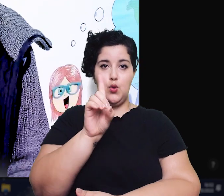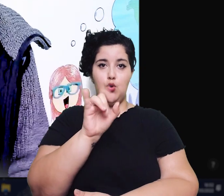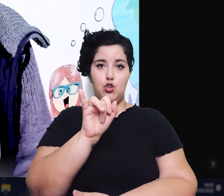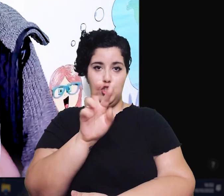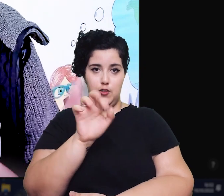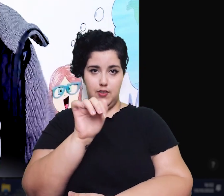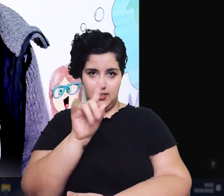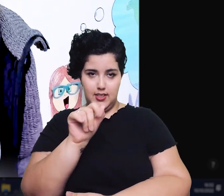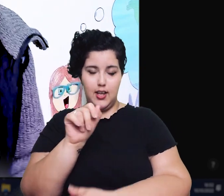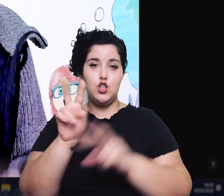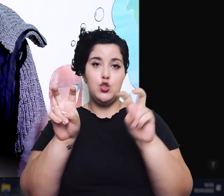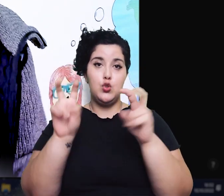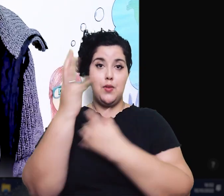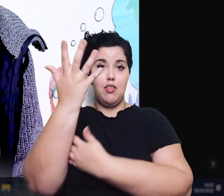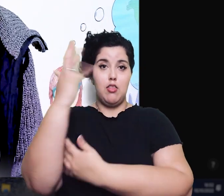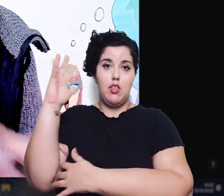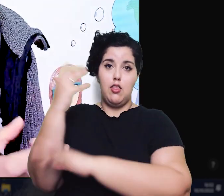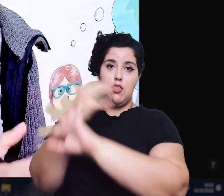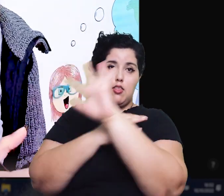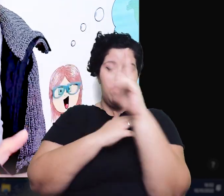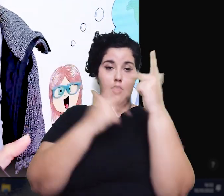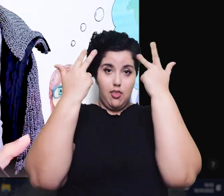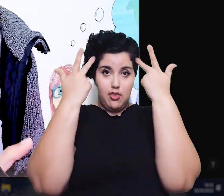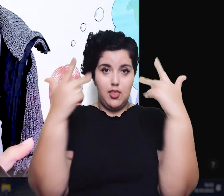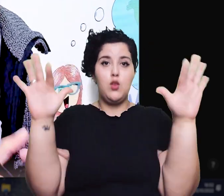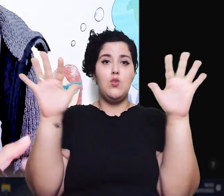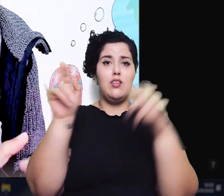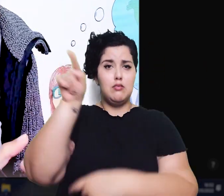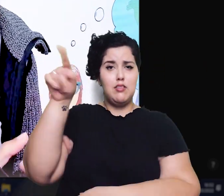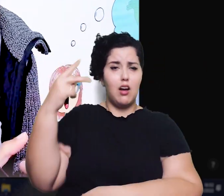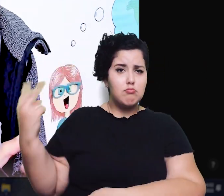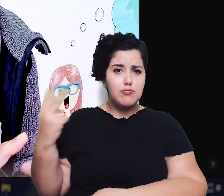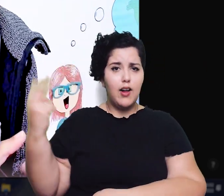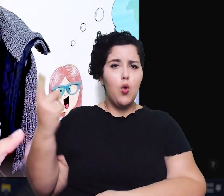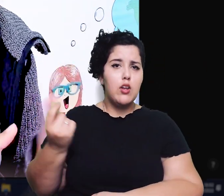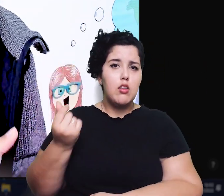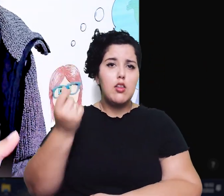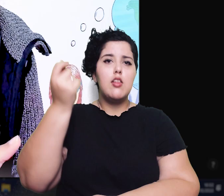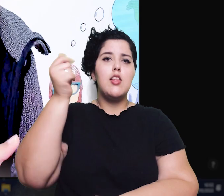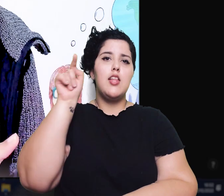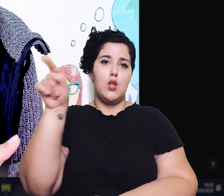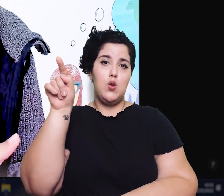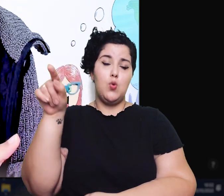sobre quantas pessoas falam em natureza e coisas assim, ficou bem claro que a riqueza da Amazônia era muito importante